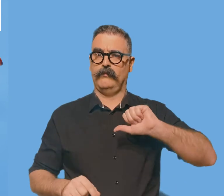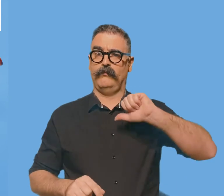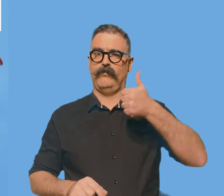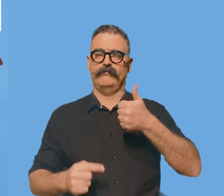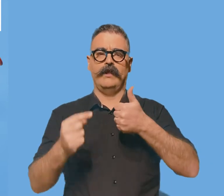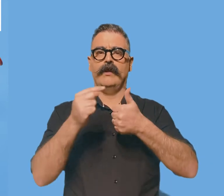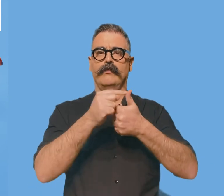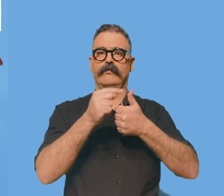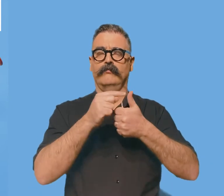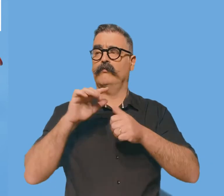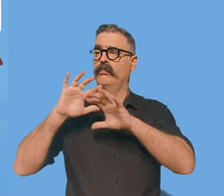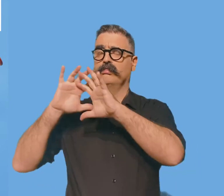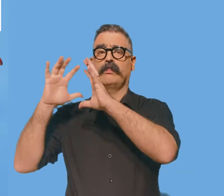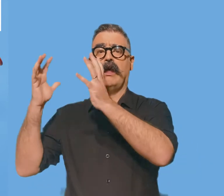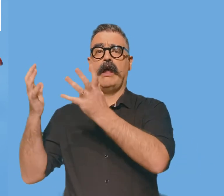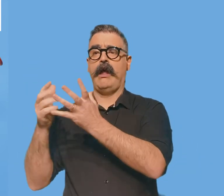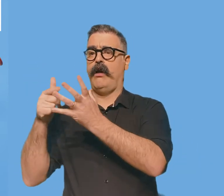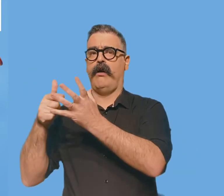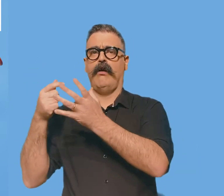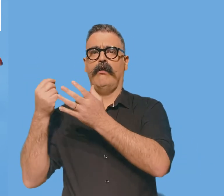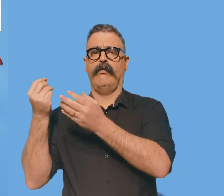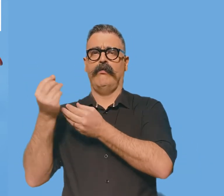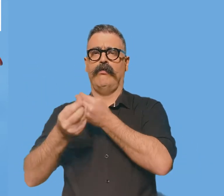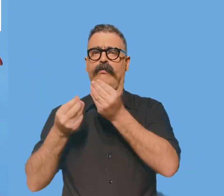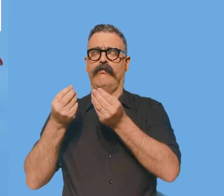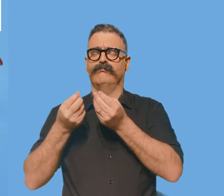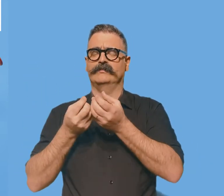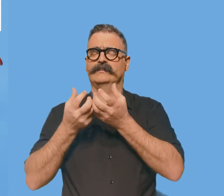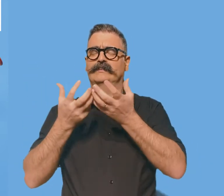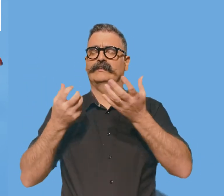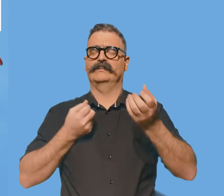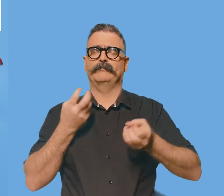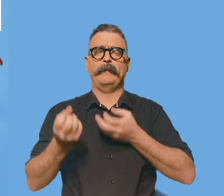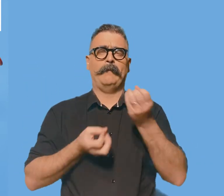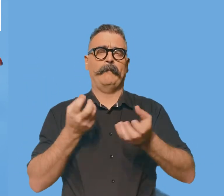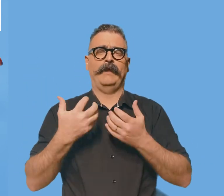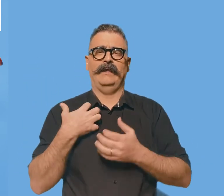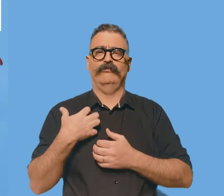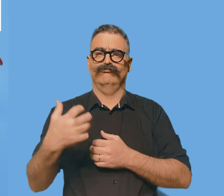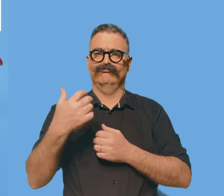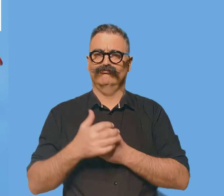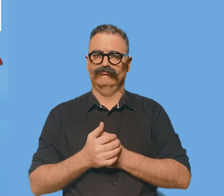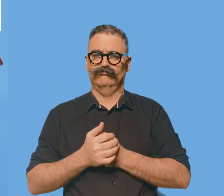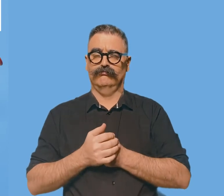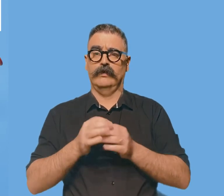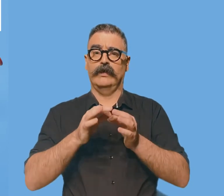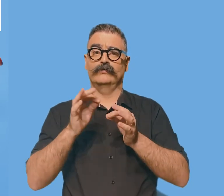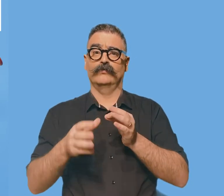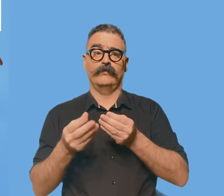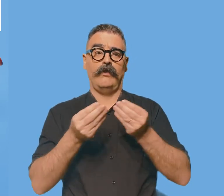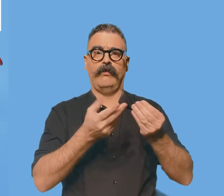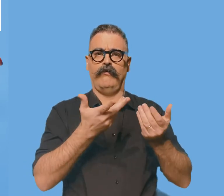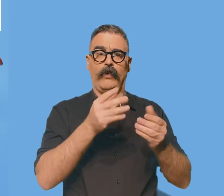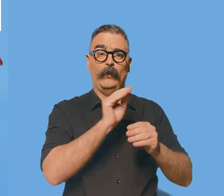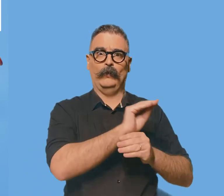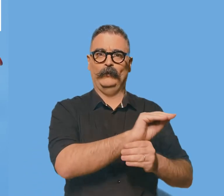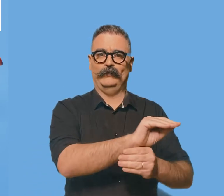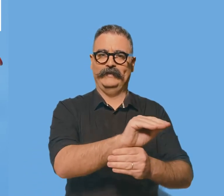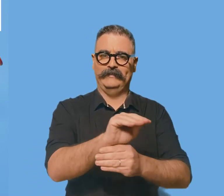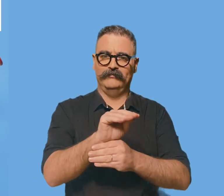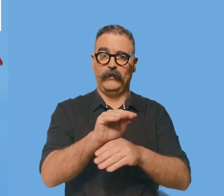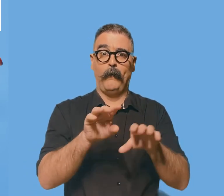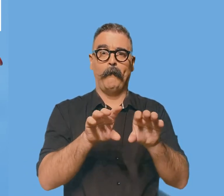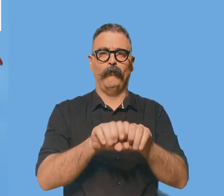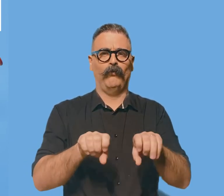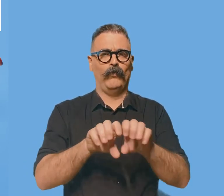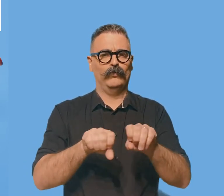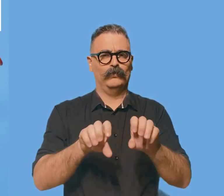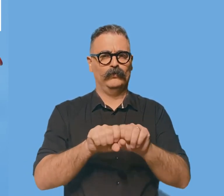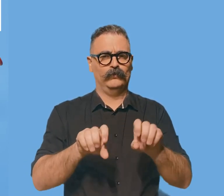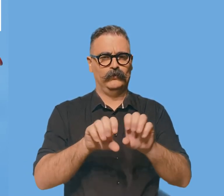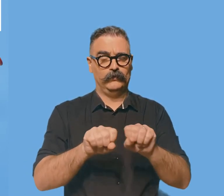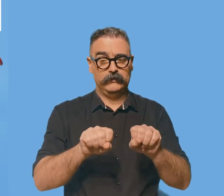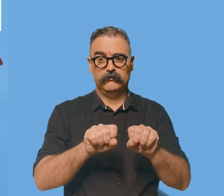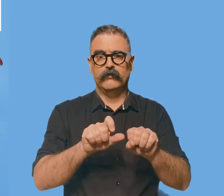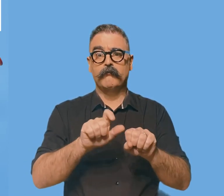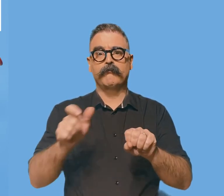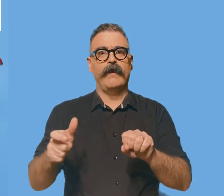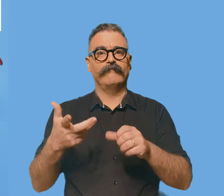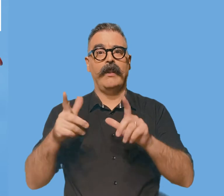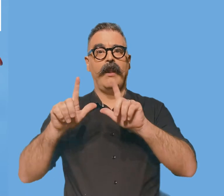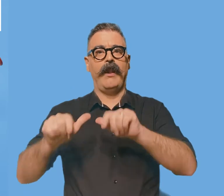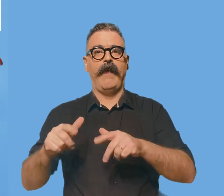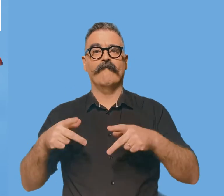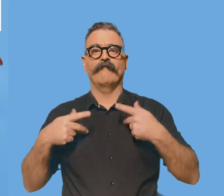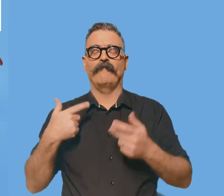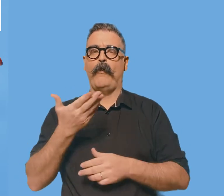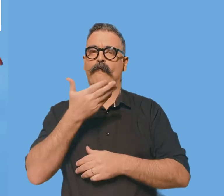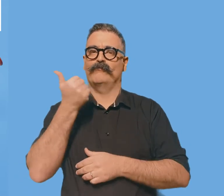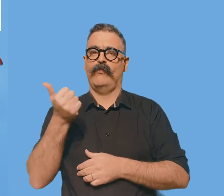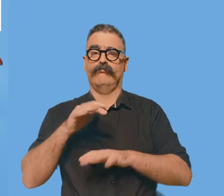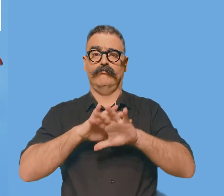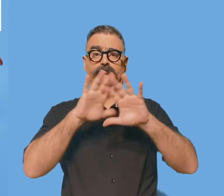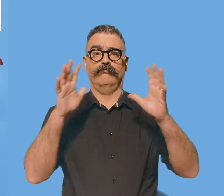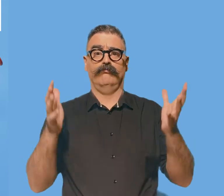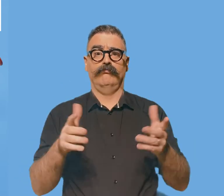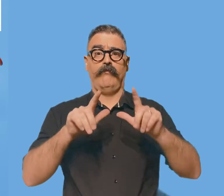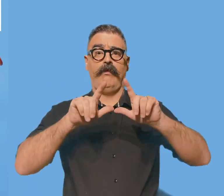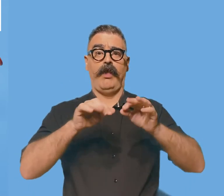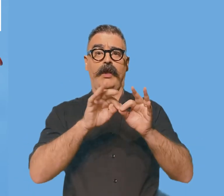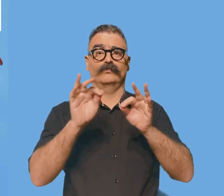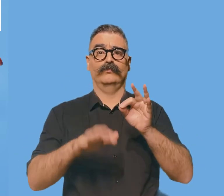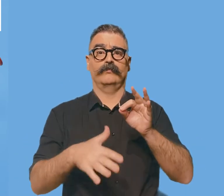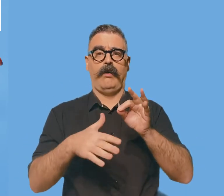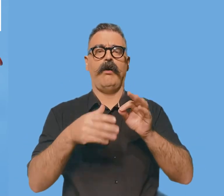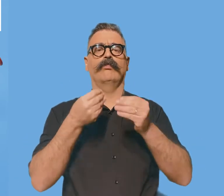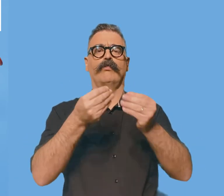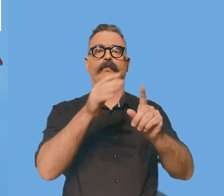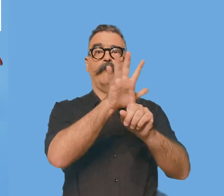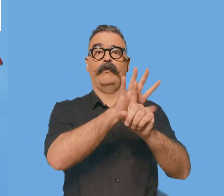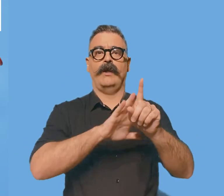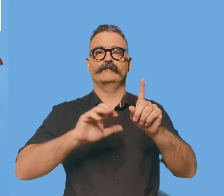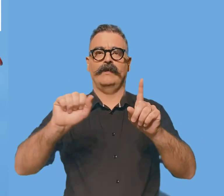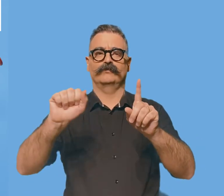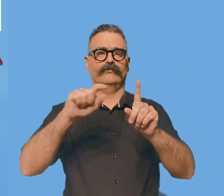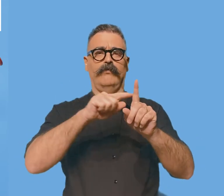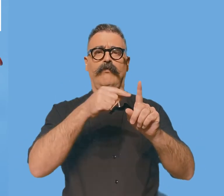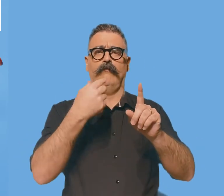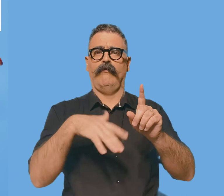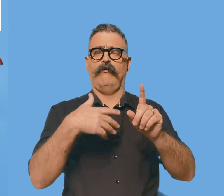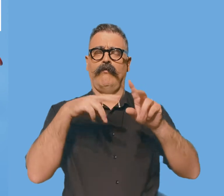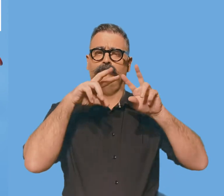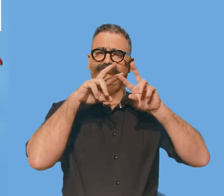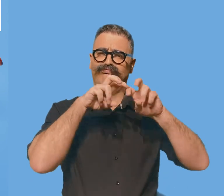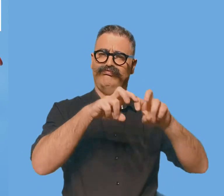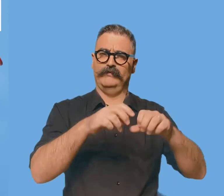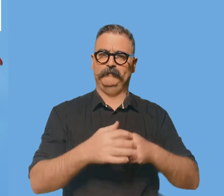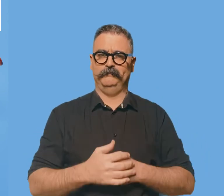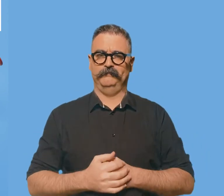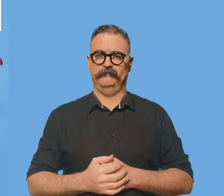premièrement, montrer que la recherche en bio-inspiration ouvre une voie potentiellement riche pour se nourrir, produire et vivre mieux en accord avec la Terre.